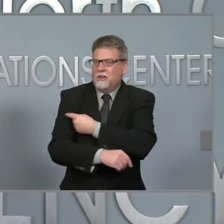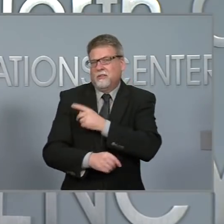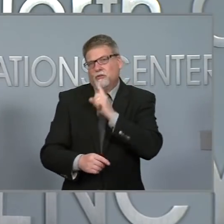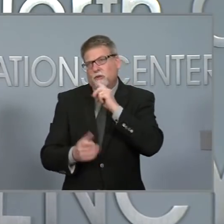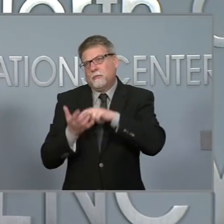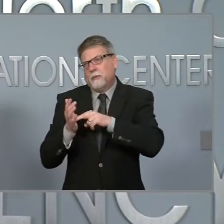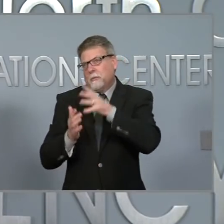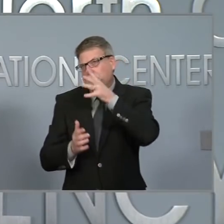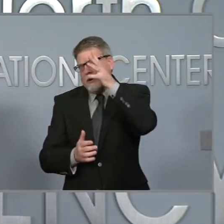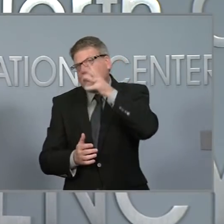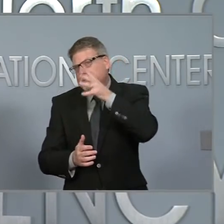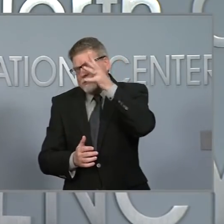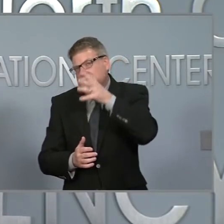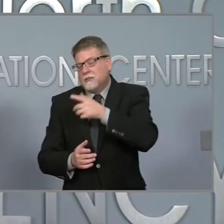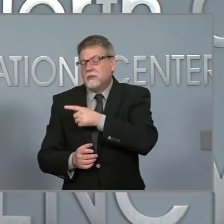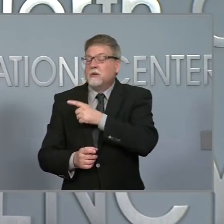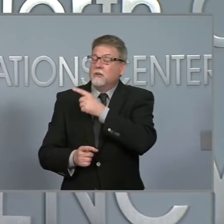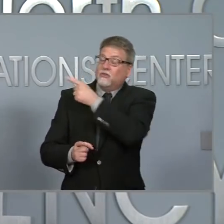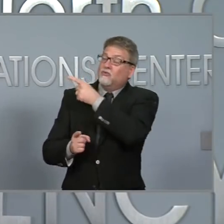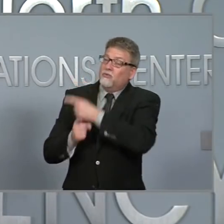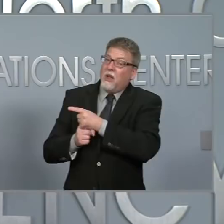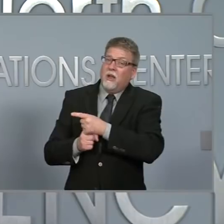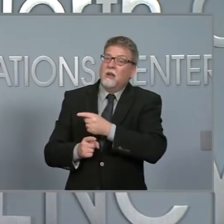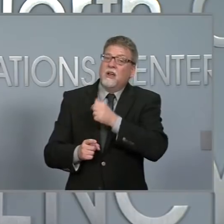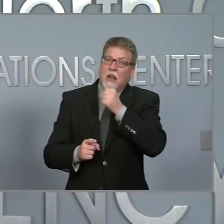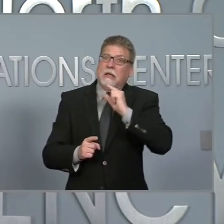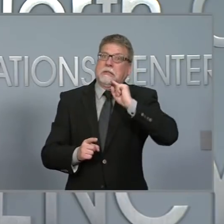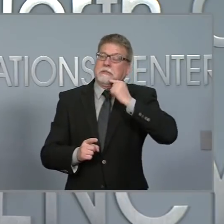de vacunas, mientras más joven CIA, la Demo me temo gráfica